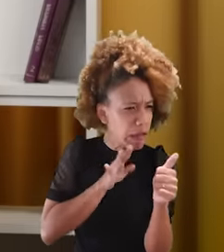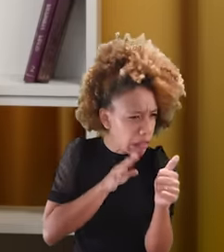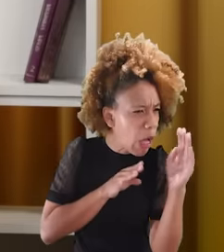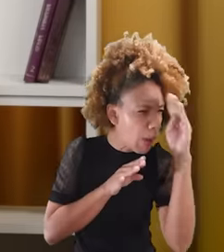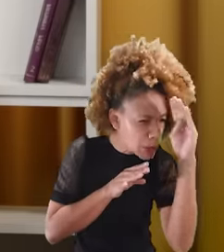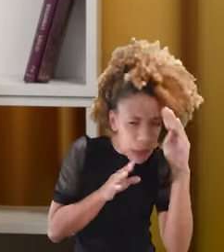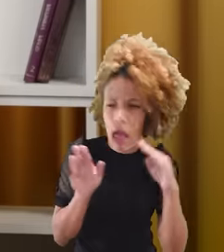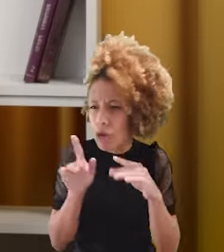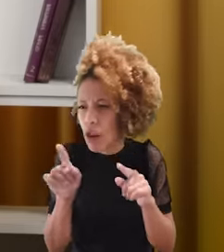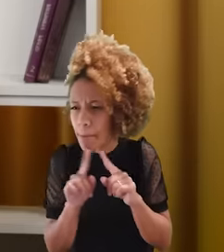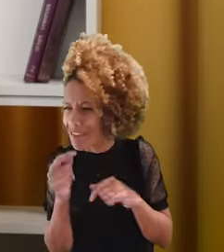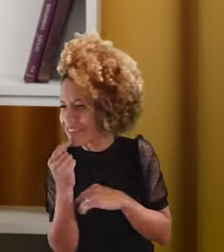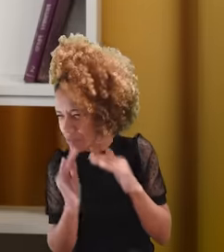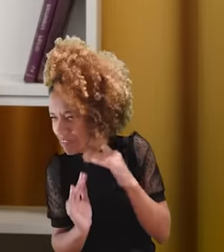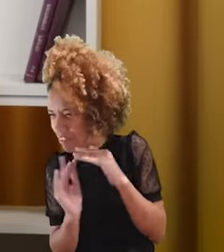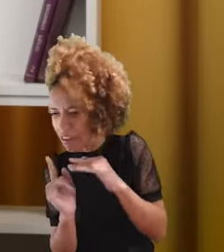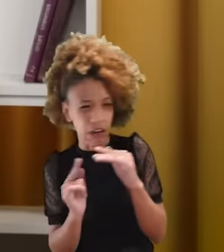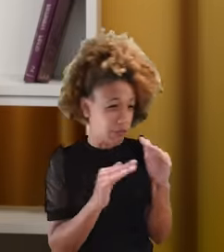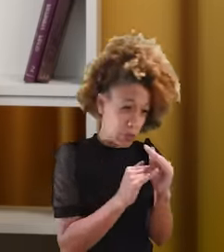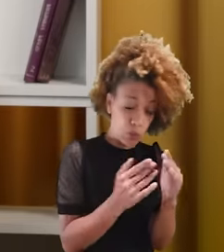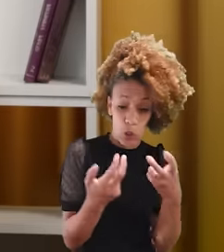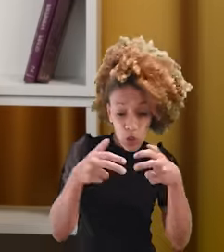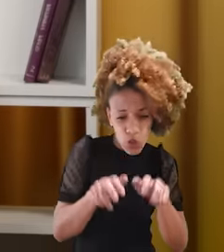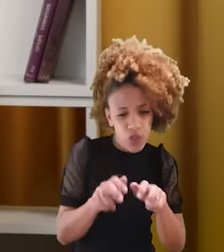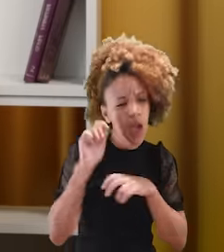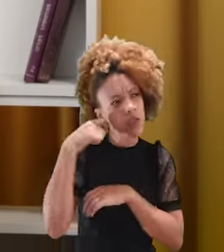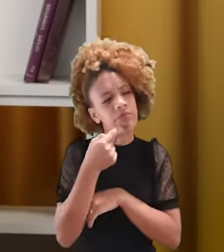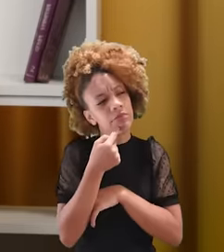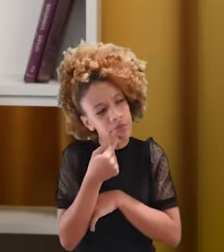mas você também não tá exagerando ual do Lula e você senta junto aí os artistas ouvem E aí você